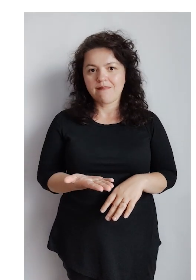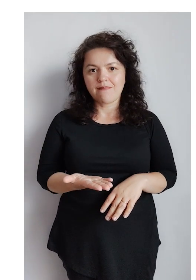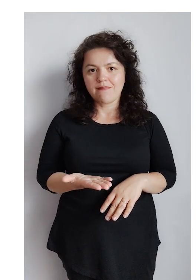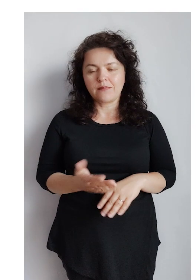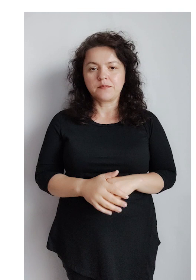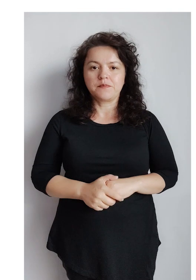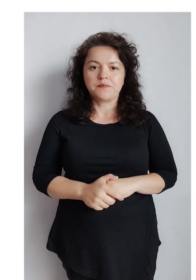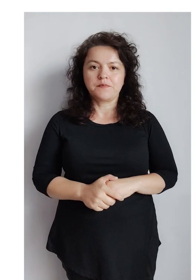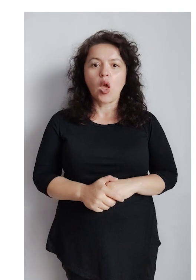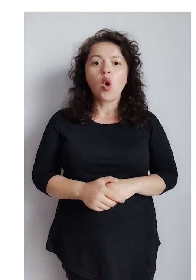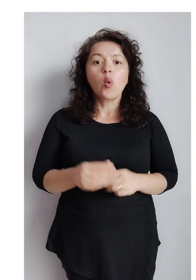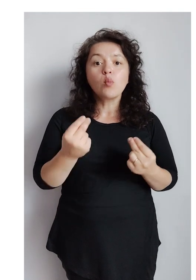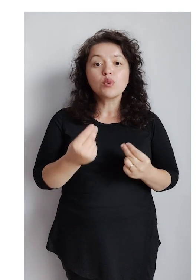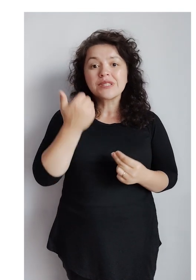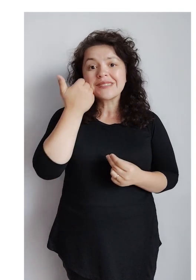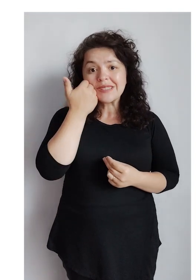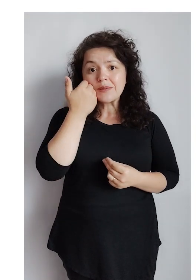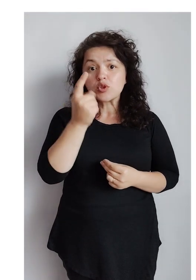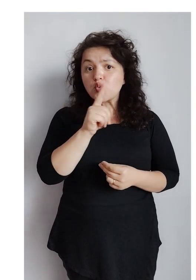Bunul simț nu este atât de comun